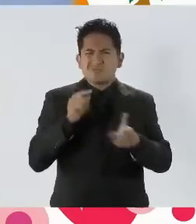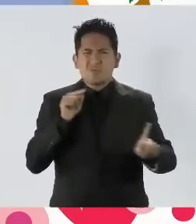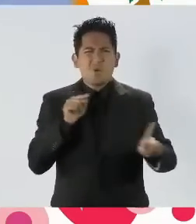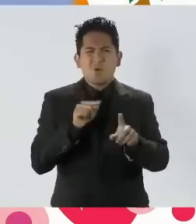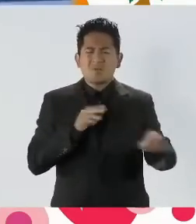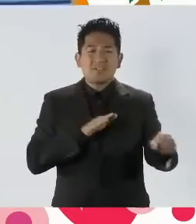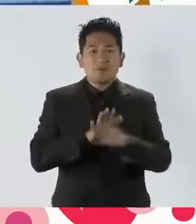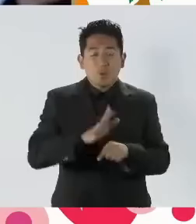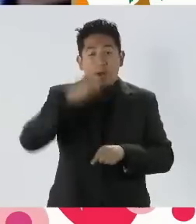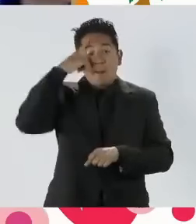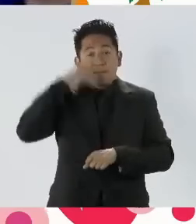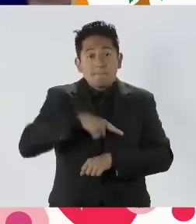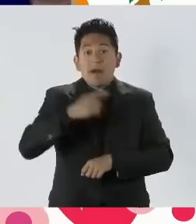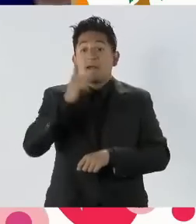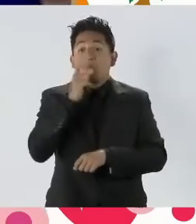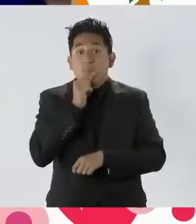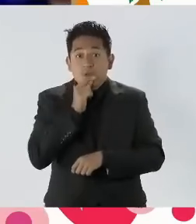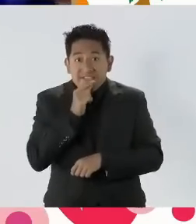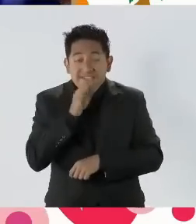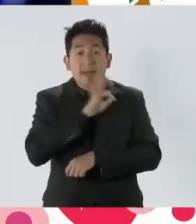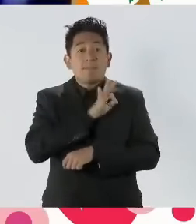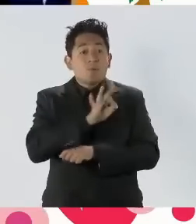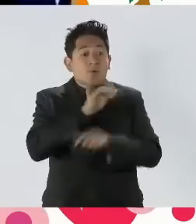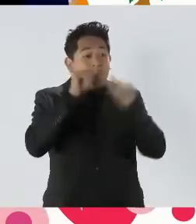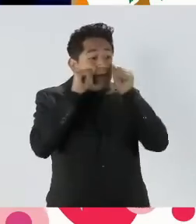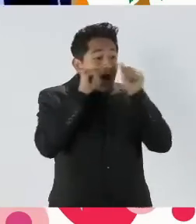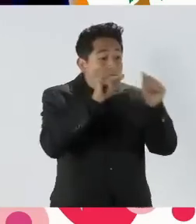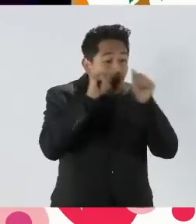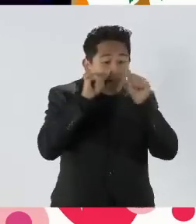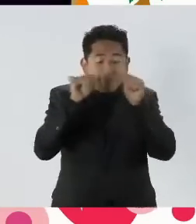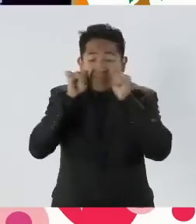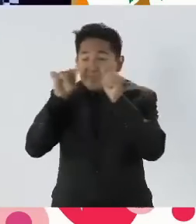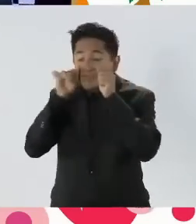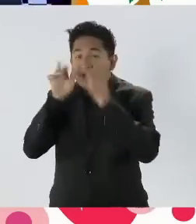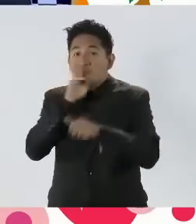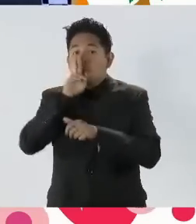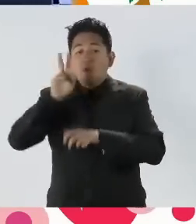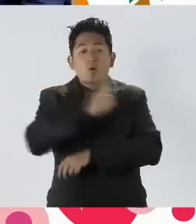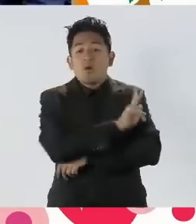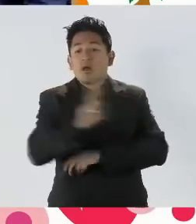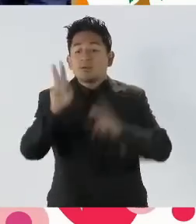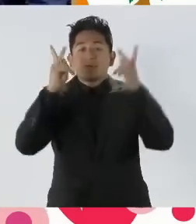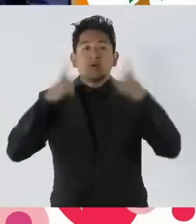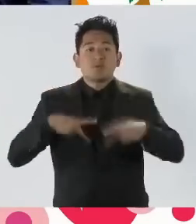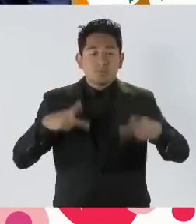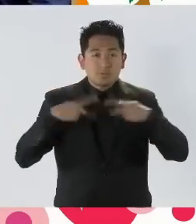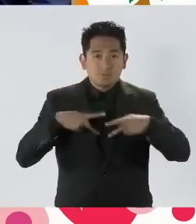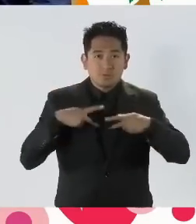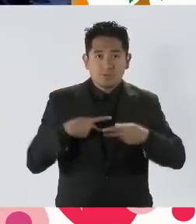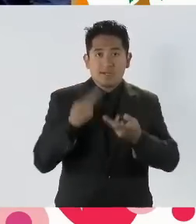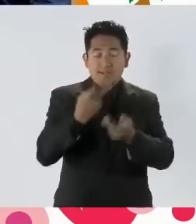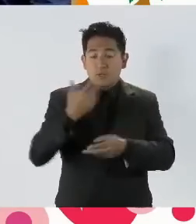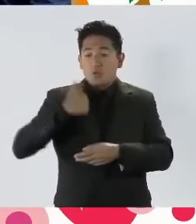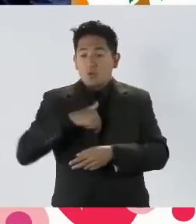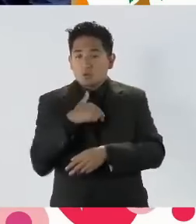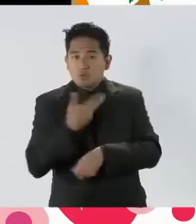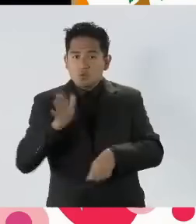territorial de la policía y acercarla más a la gente incrementar El patrullaje contar con la